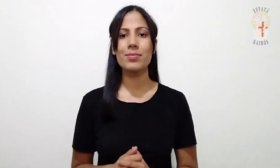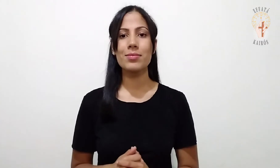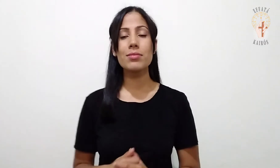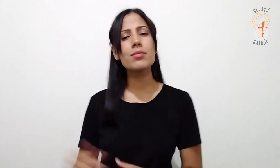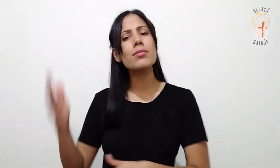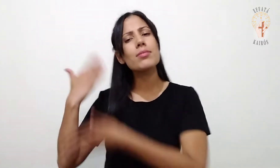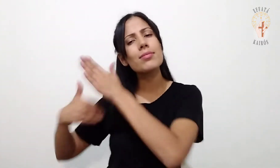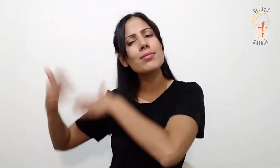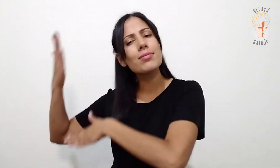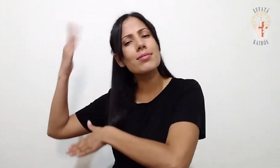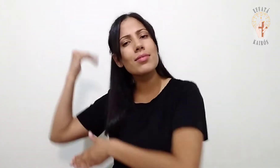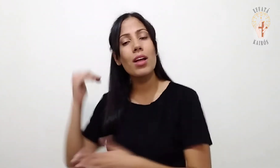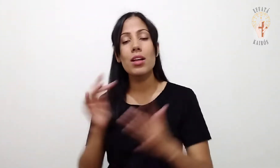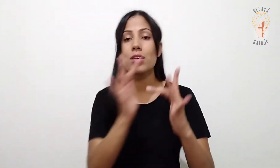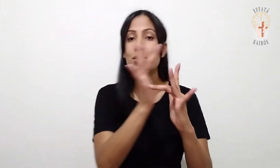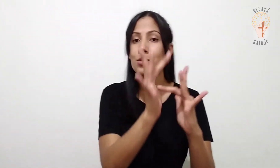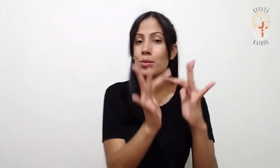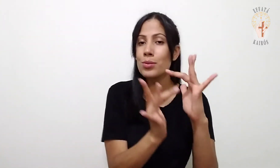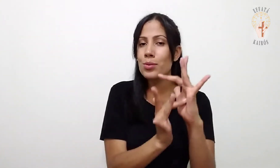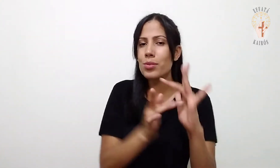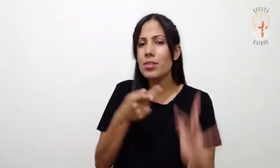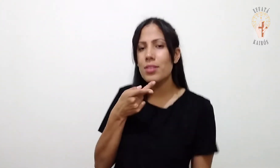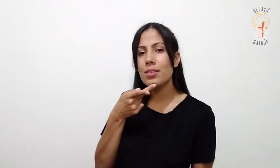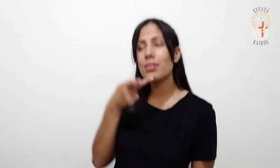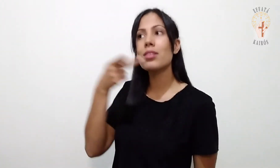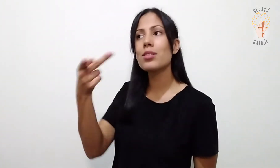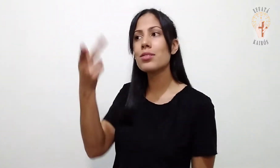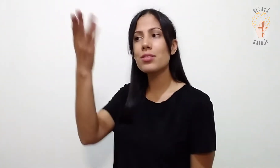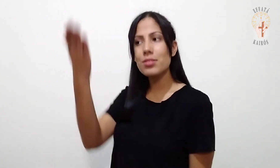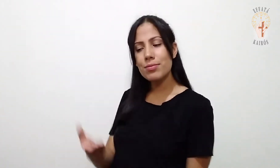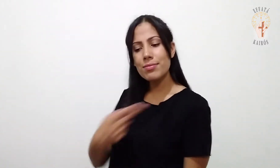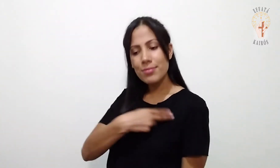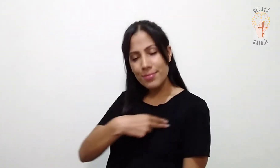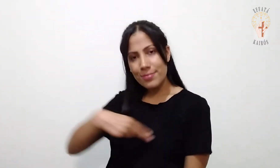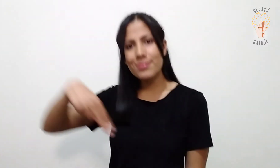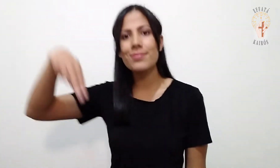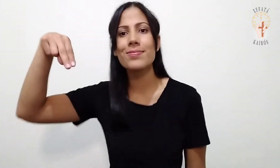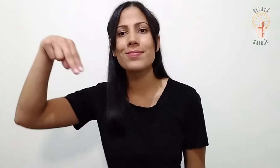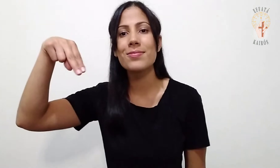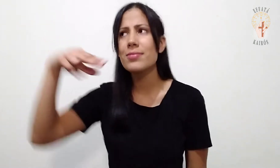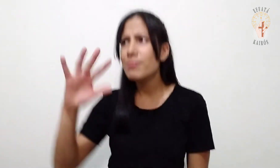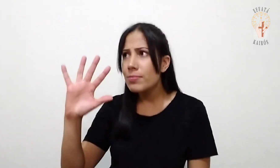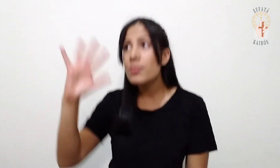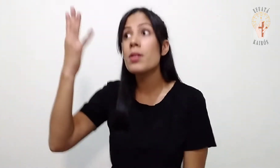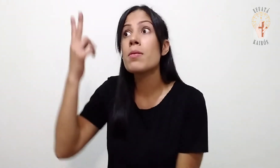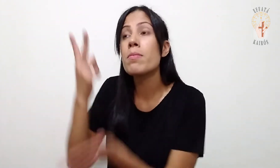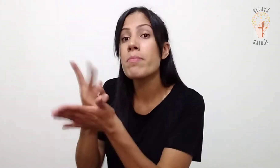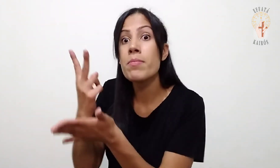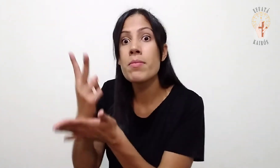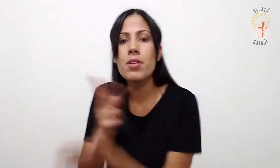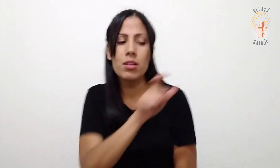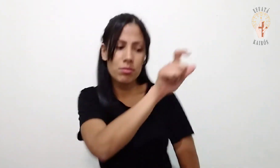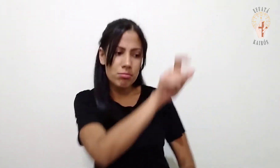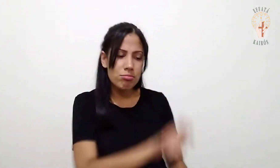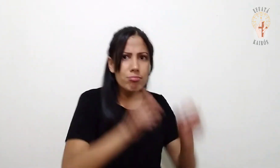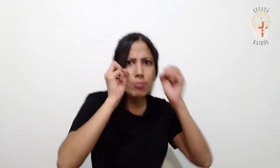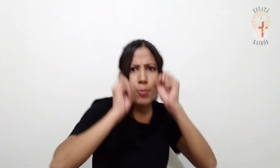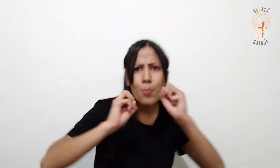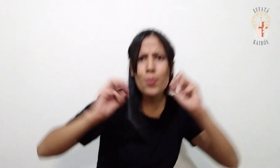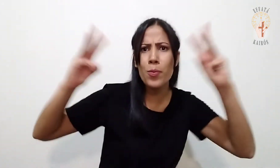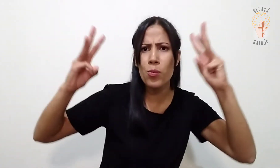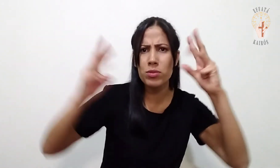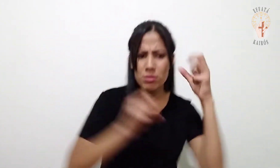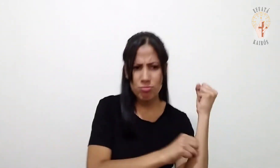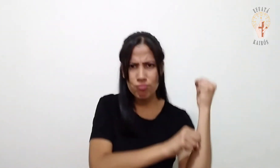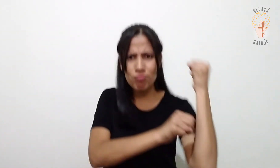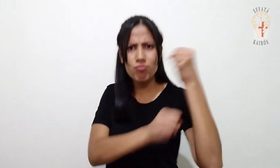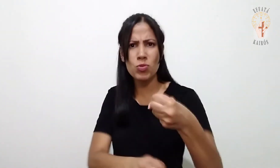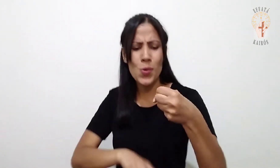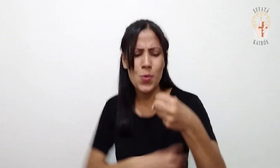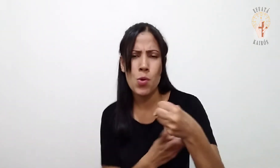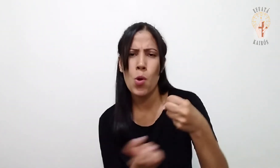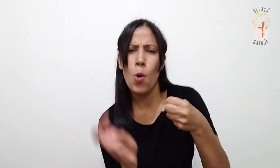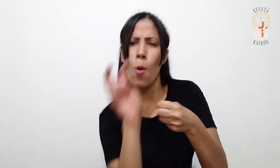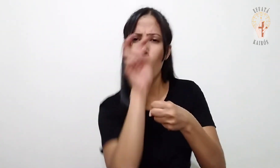Naquele tempo, disse Jesus a Nicodemos: (Jo 3,14) "Do mesmo modo como Moisés levantou a